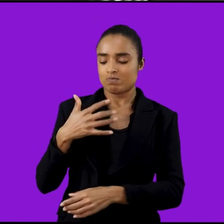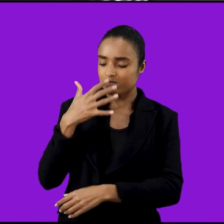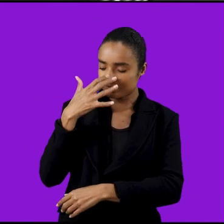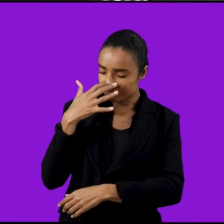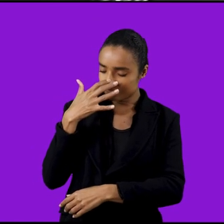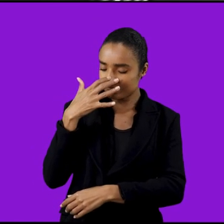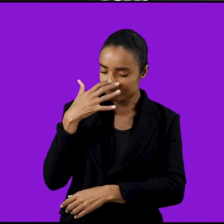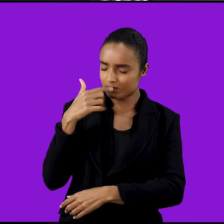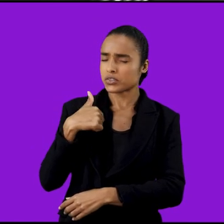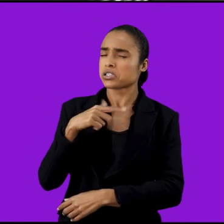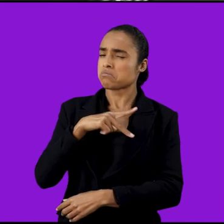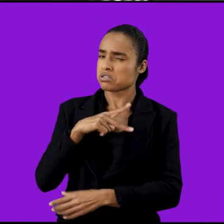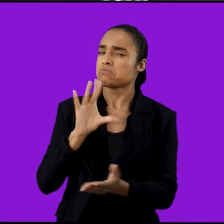pessoalmente falando de verdade. Obrigado